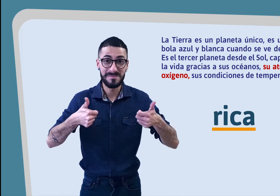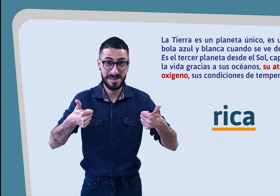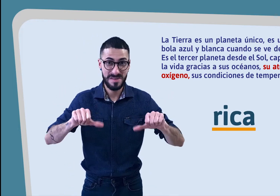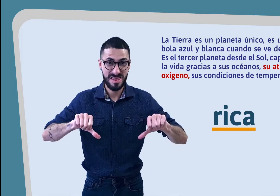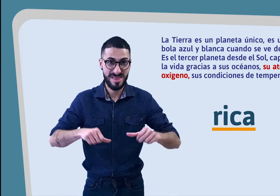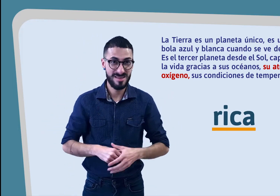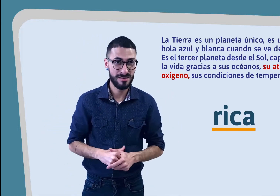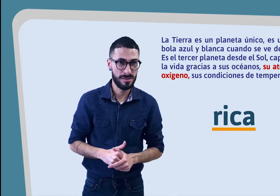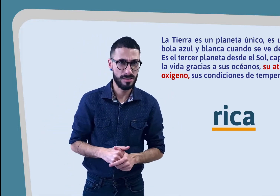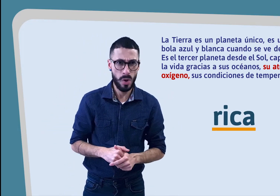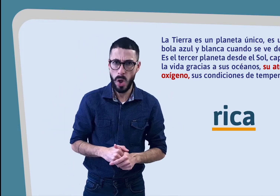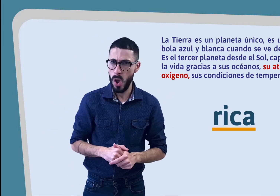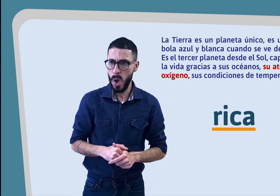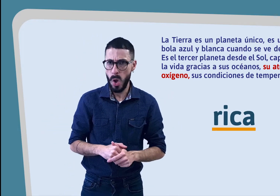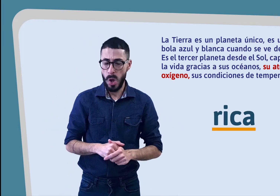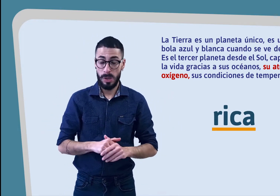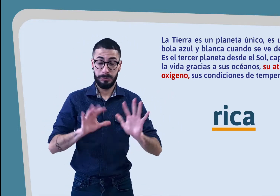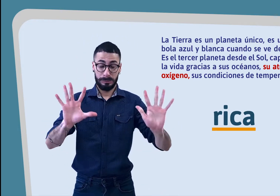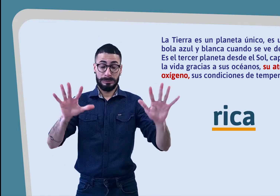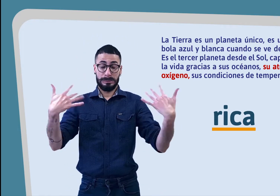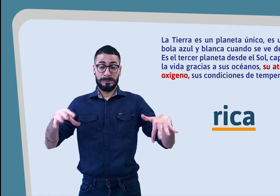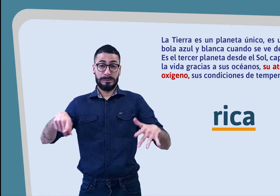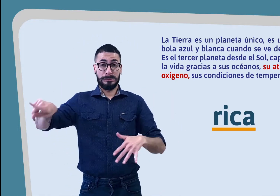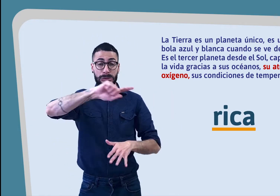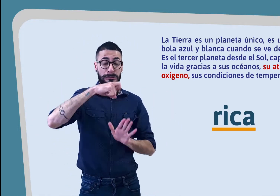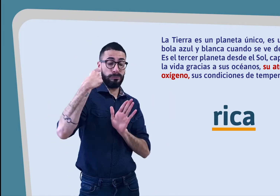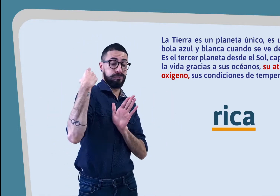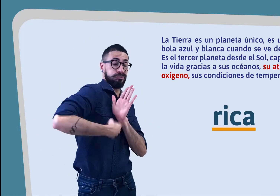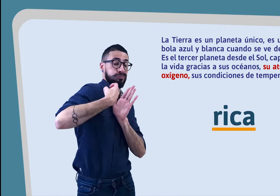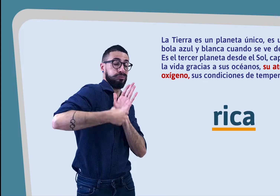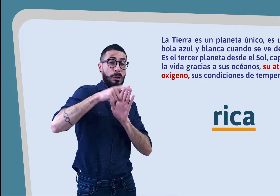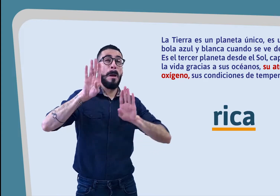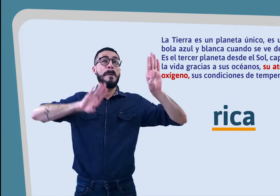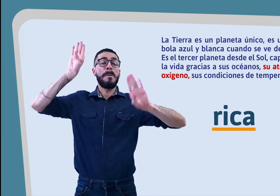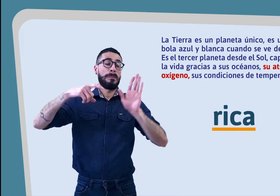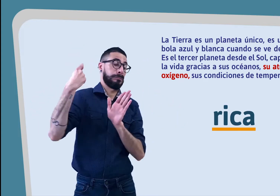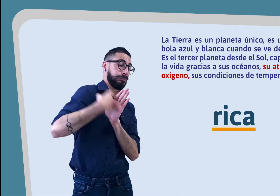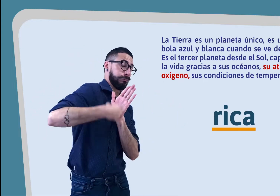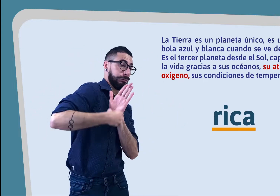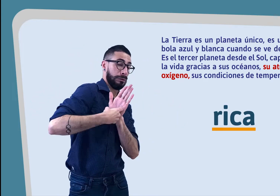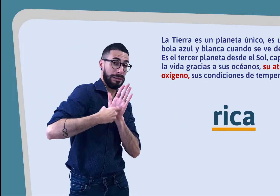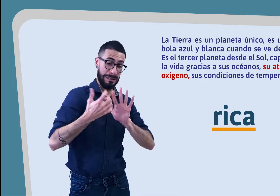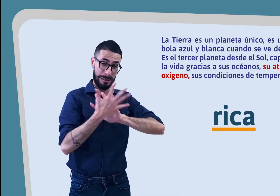¿Está bien? ¡No! ¿Está mal? Uy, esperen, todos ustedes me están corrigiendo al mismo tiempo.